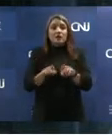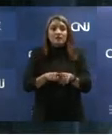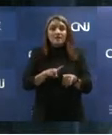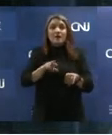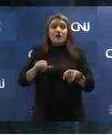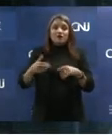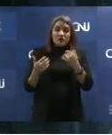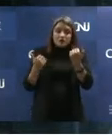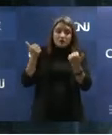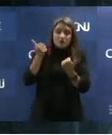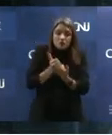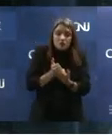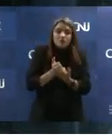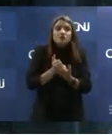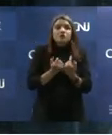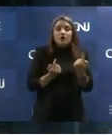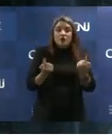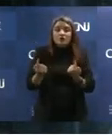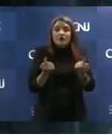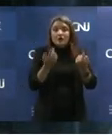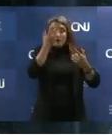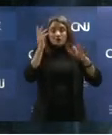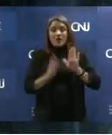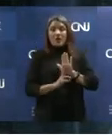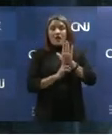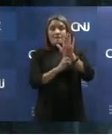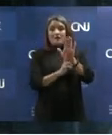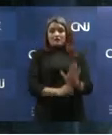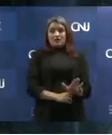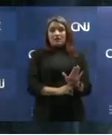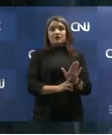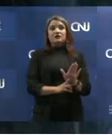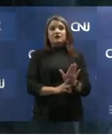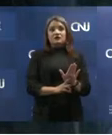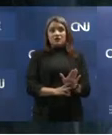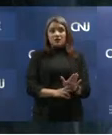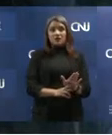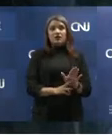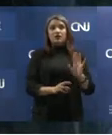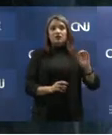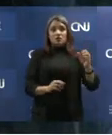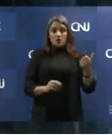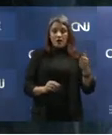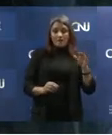o representante de uma dessas classes supere os da outras. Em uma em uma unidade.